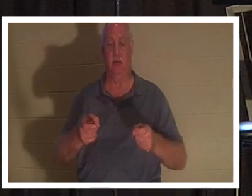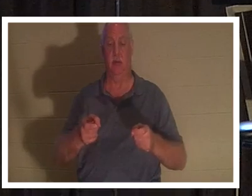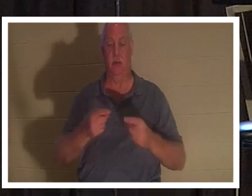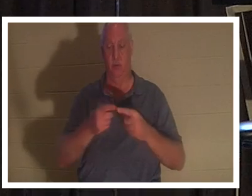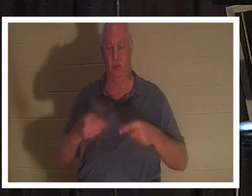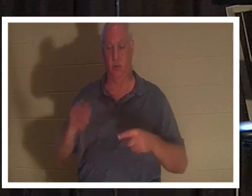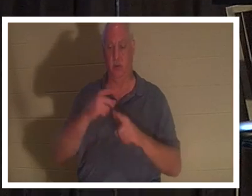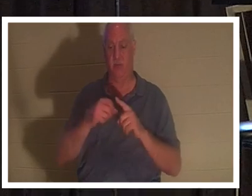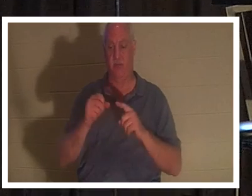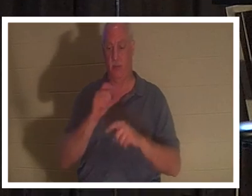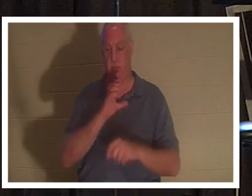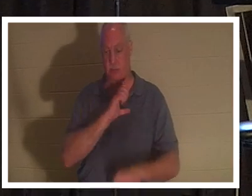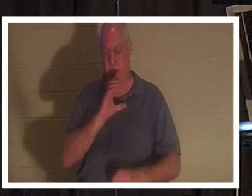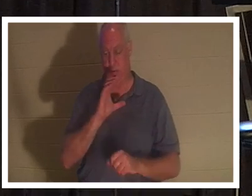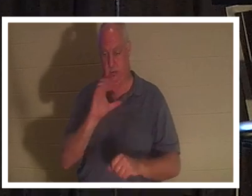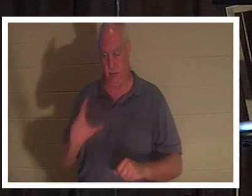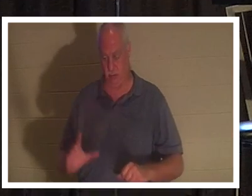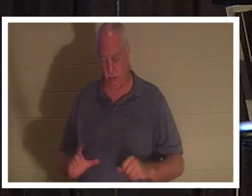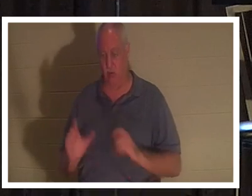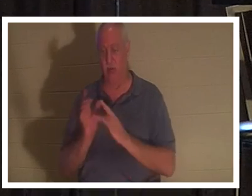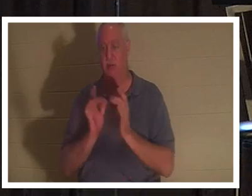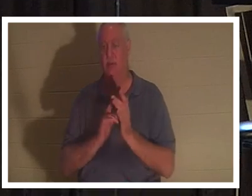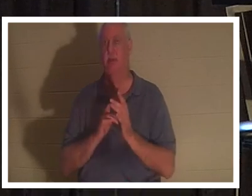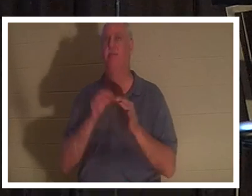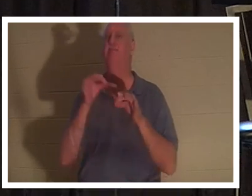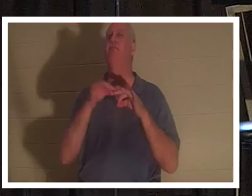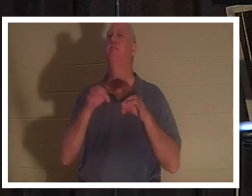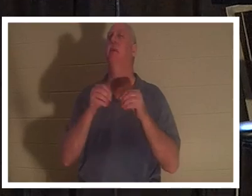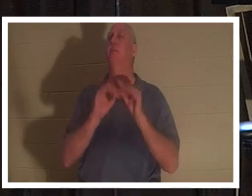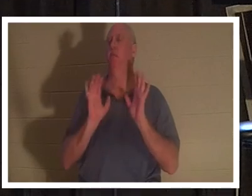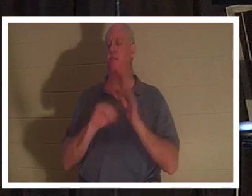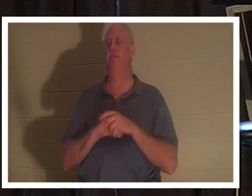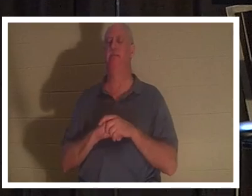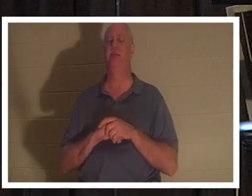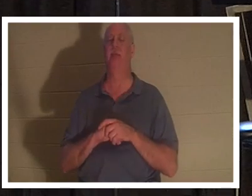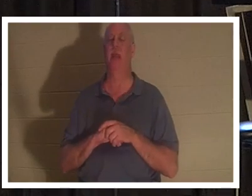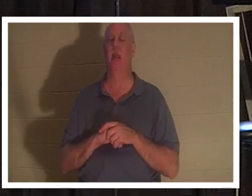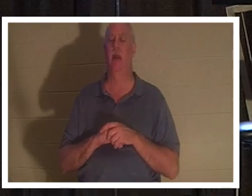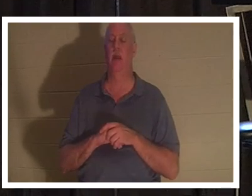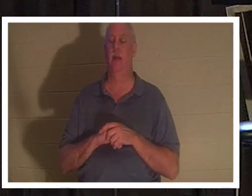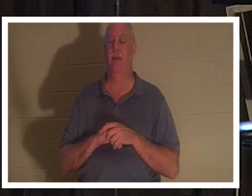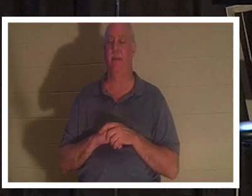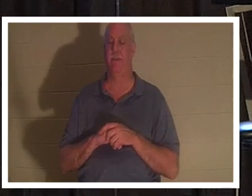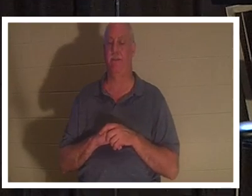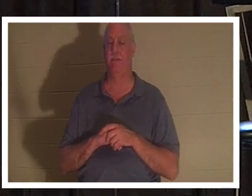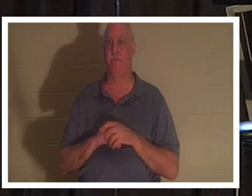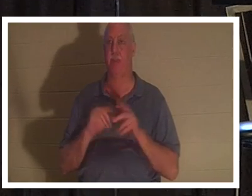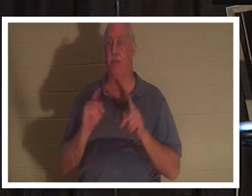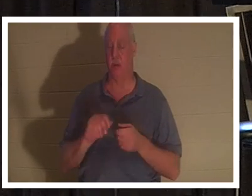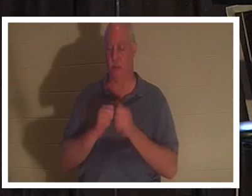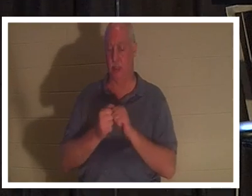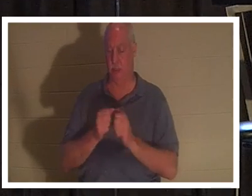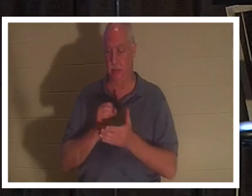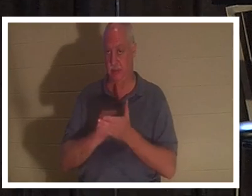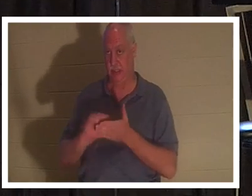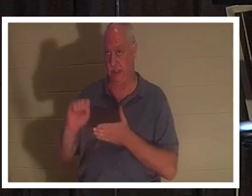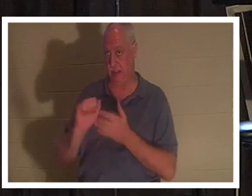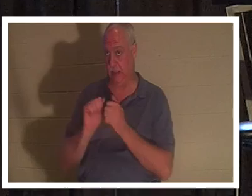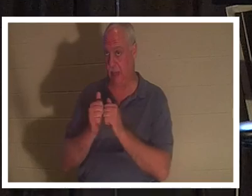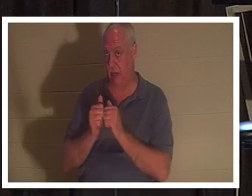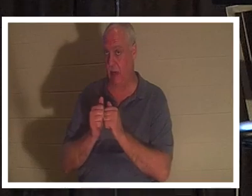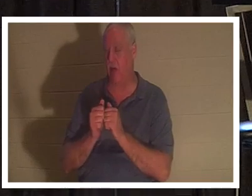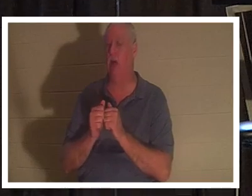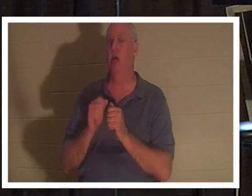. 조금 더 자세히 설명하겠습니다. 어떤 진리를 들을 때 사람은 성인이 됩니다